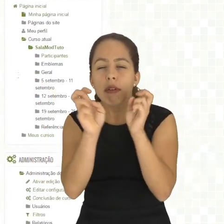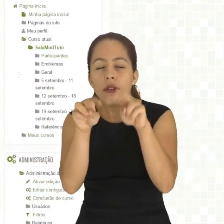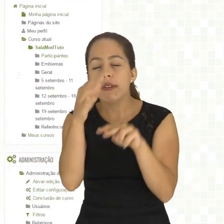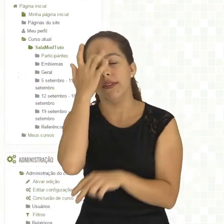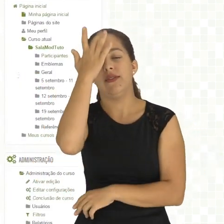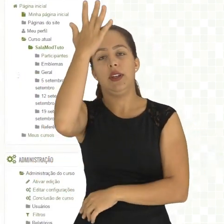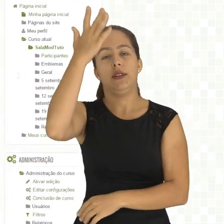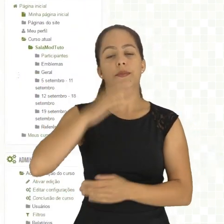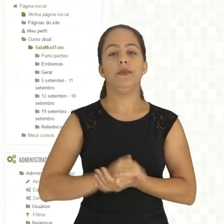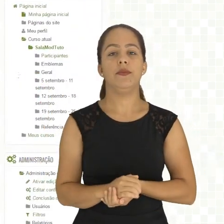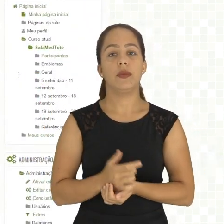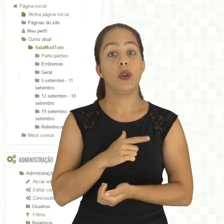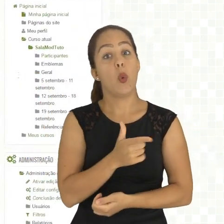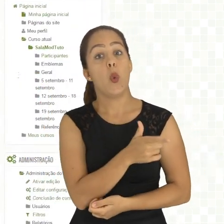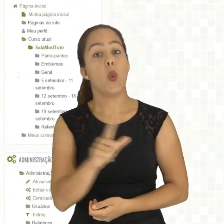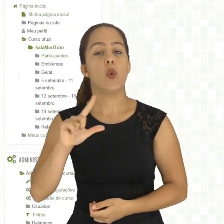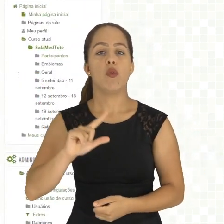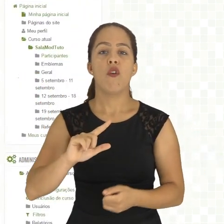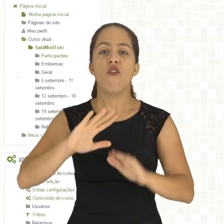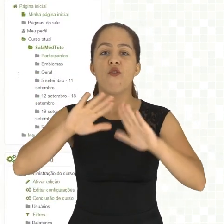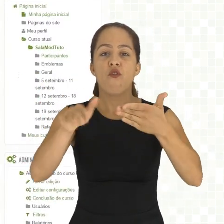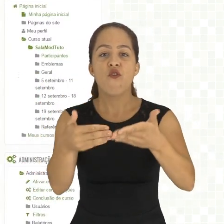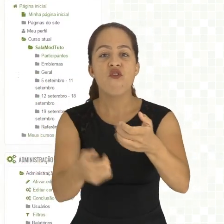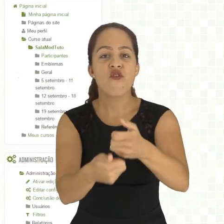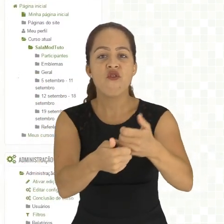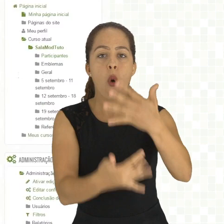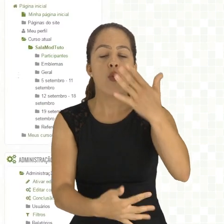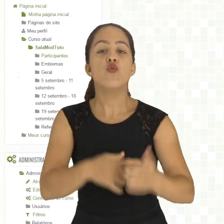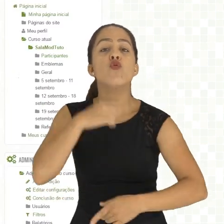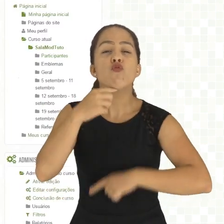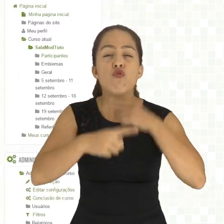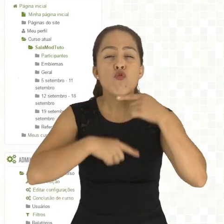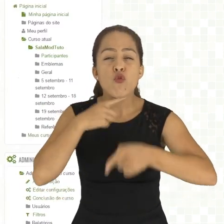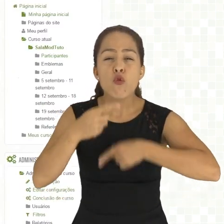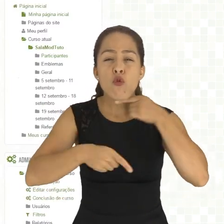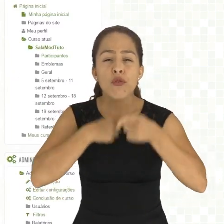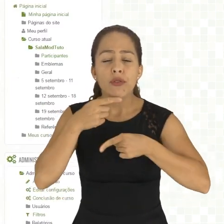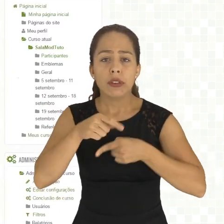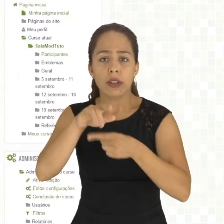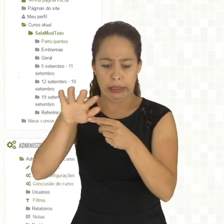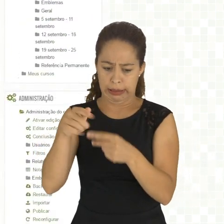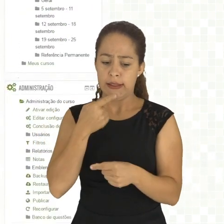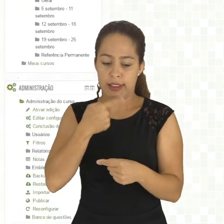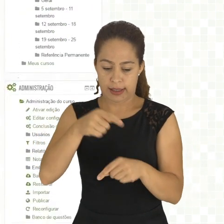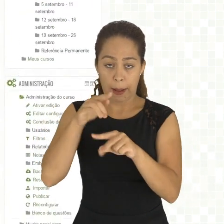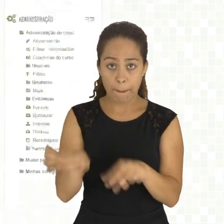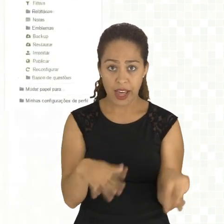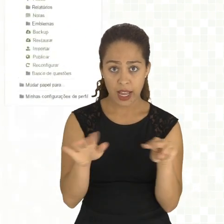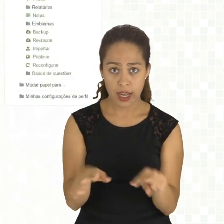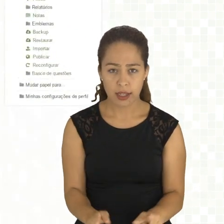utilizados são os fóruns de dúvidas da semana que você vai encontrar no final